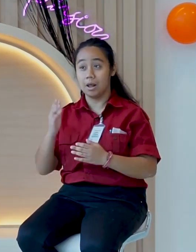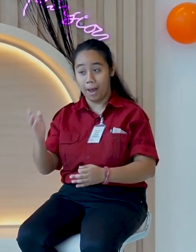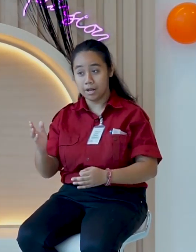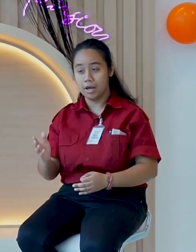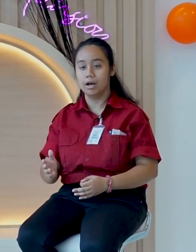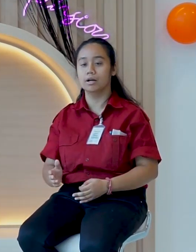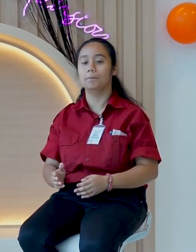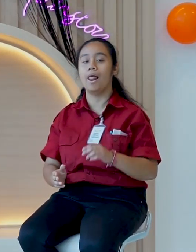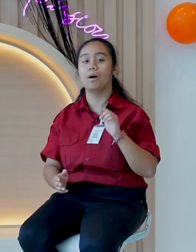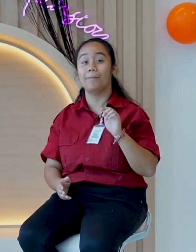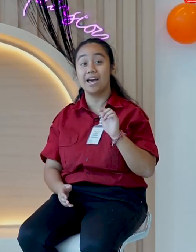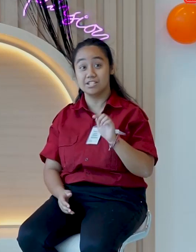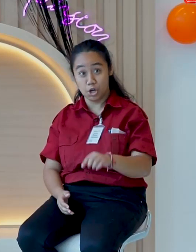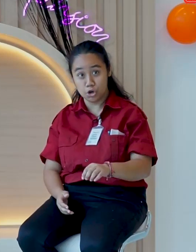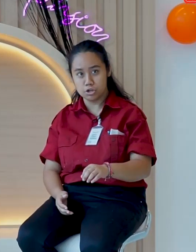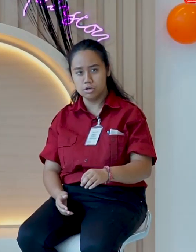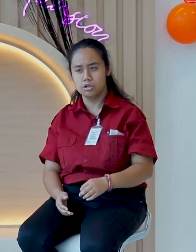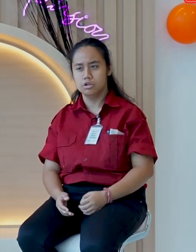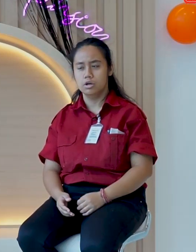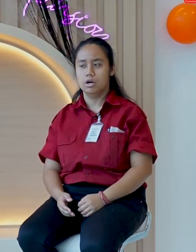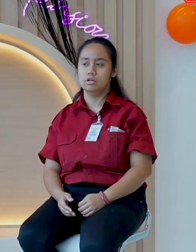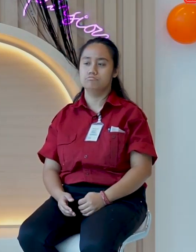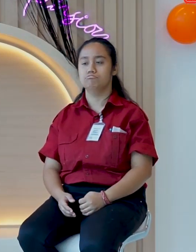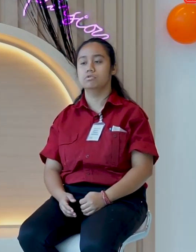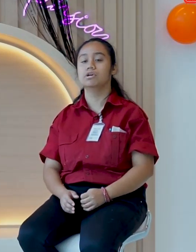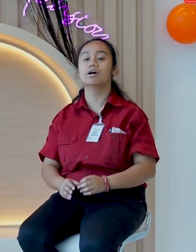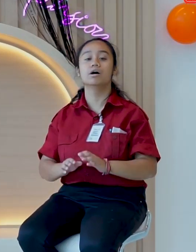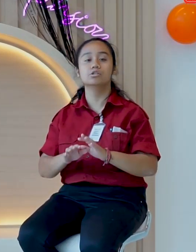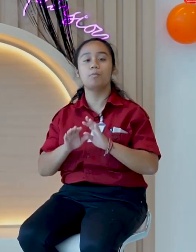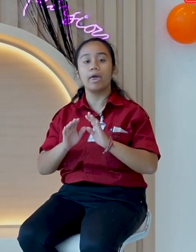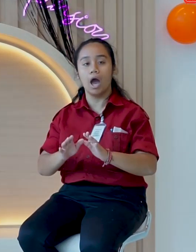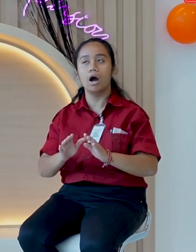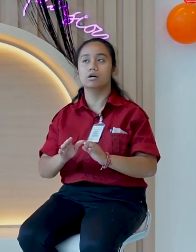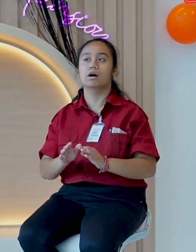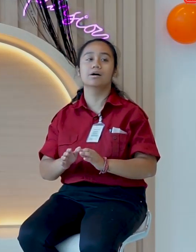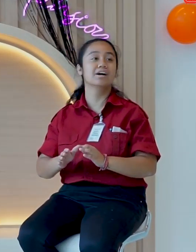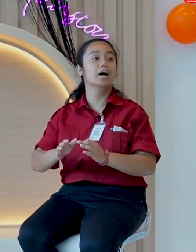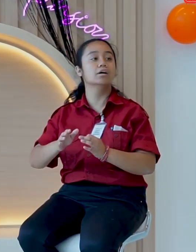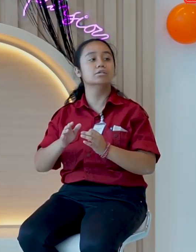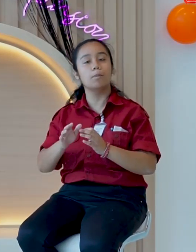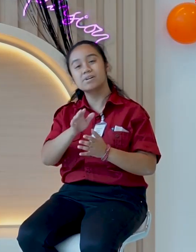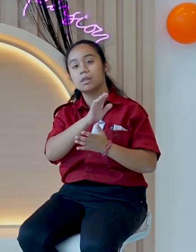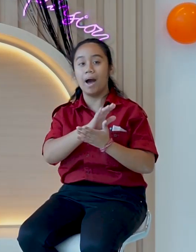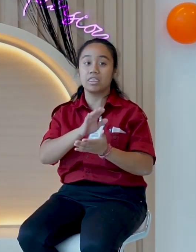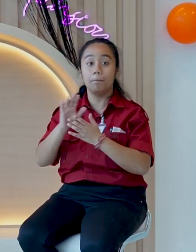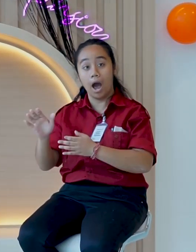Untuk kedepannya, di Playdog Mansion saya berharap